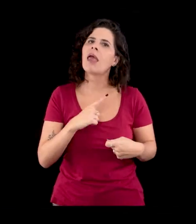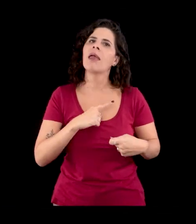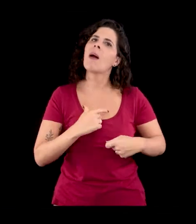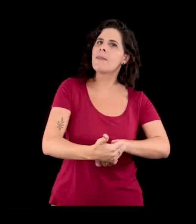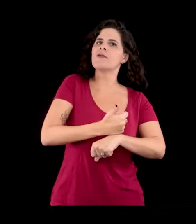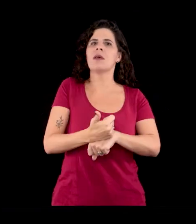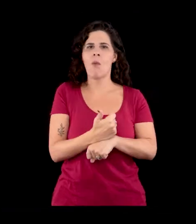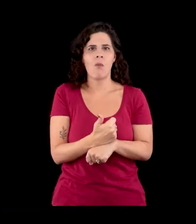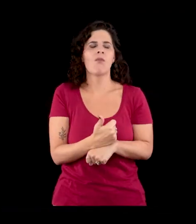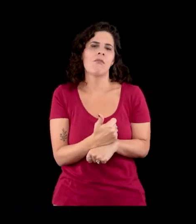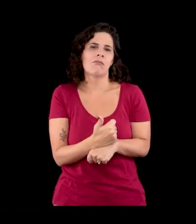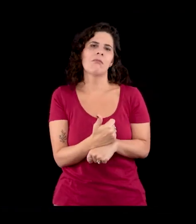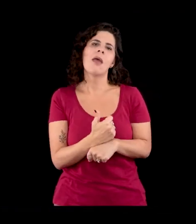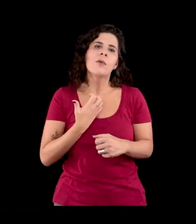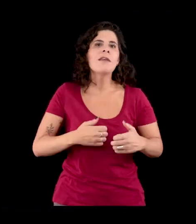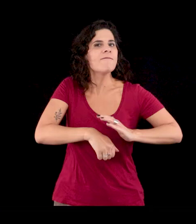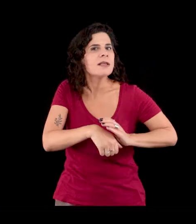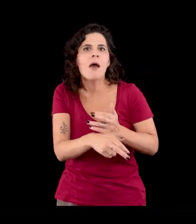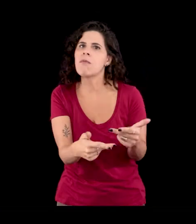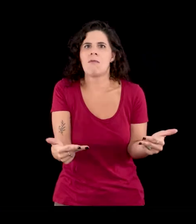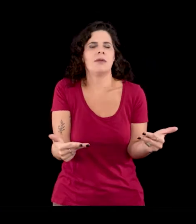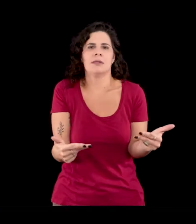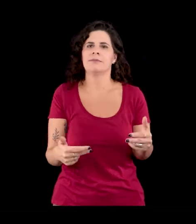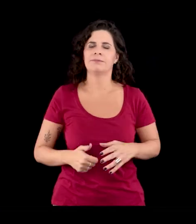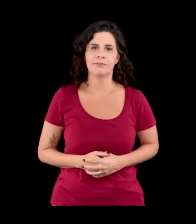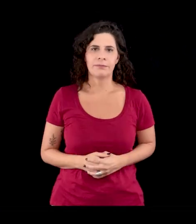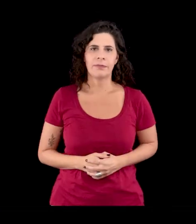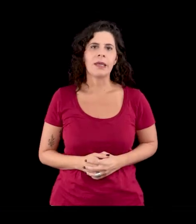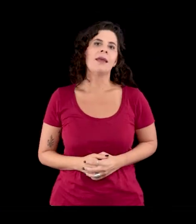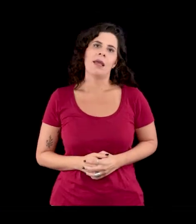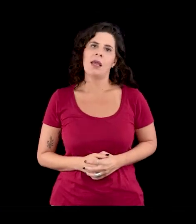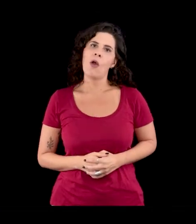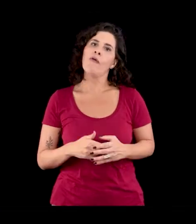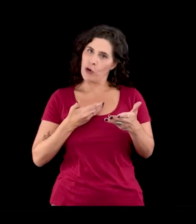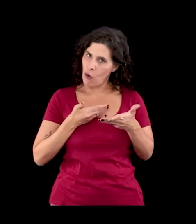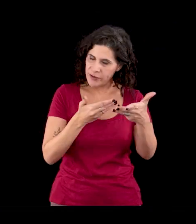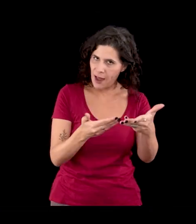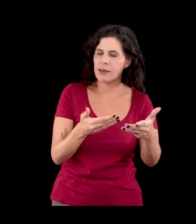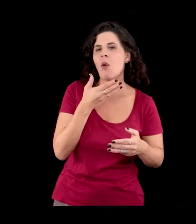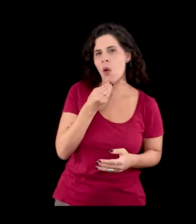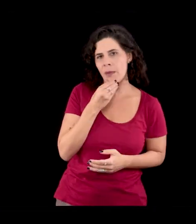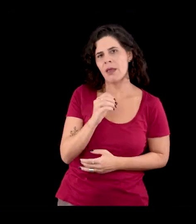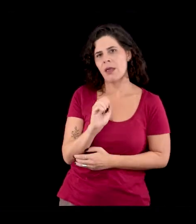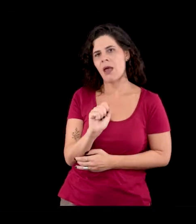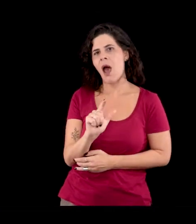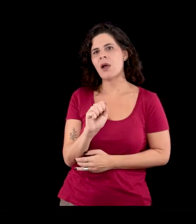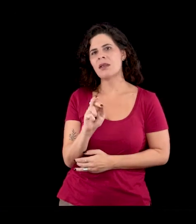de exercer alguma profissão, fazer alguma coisa. Logo fui convidada pelo Alcântara Machado,